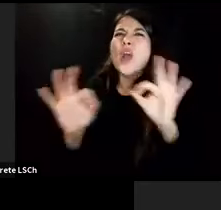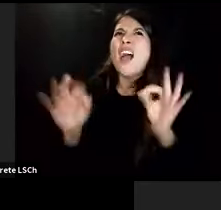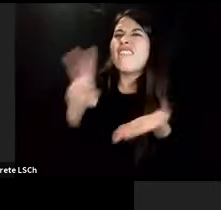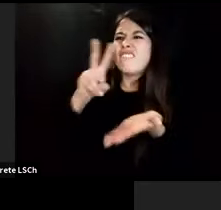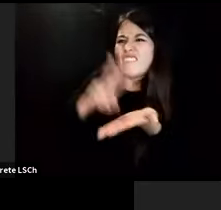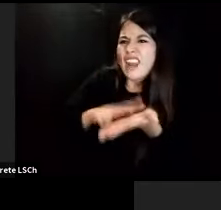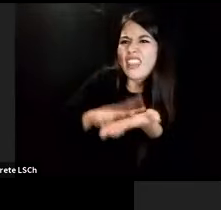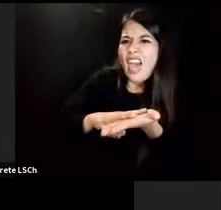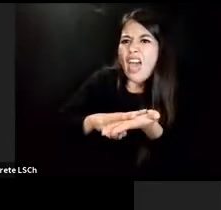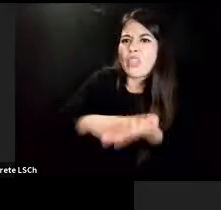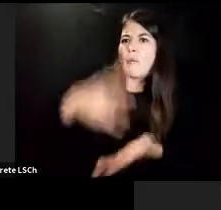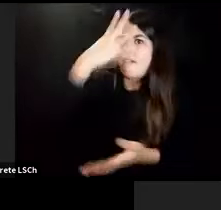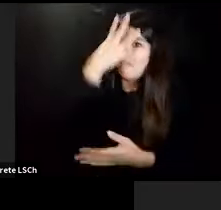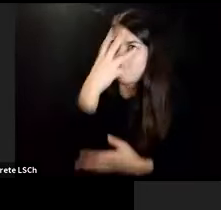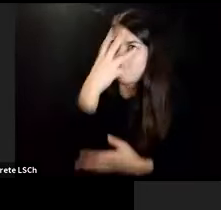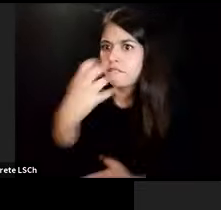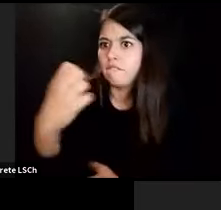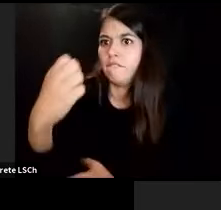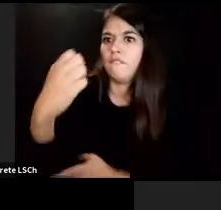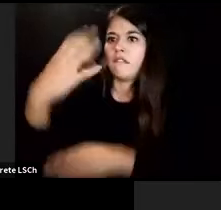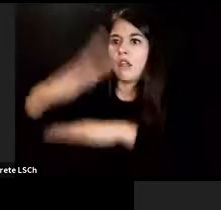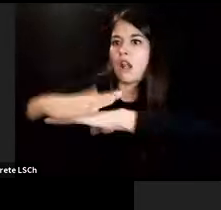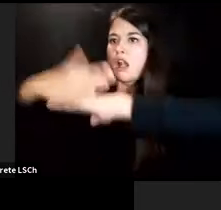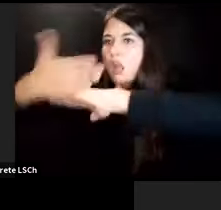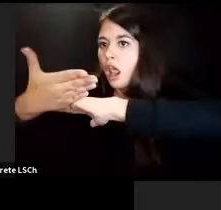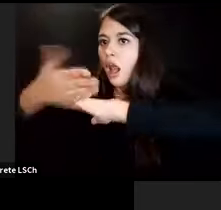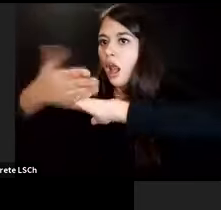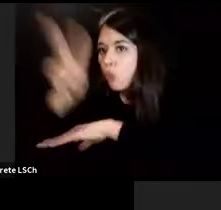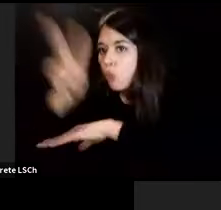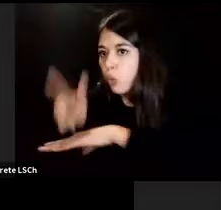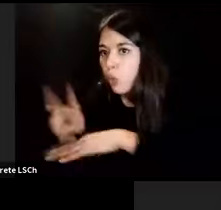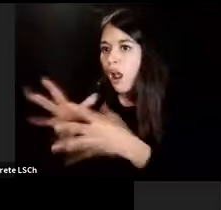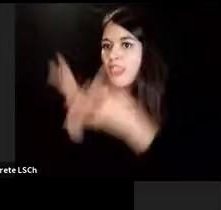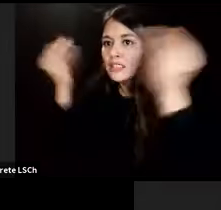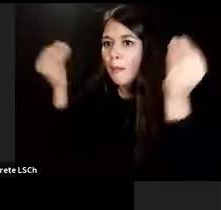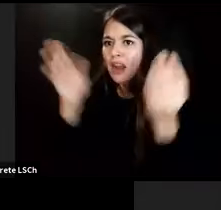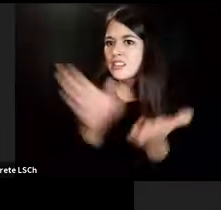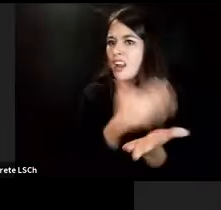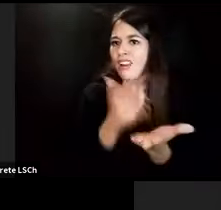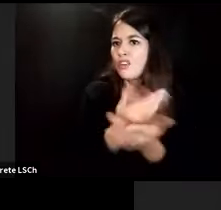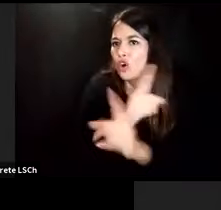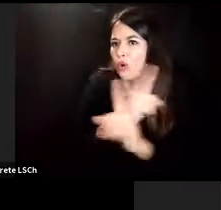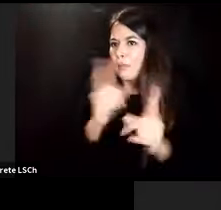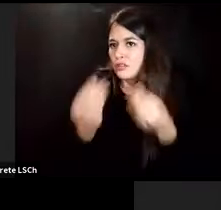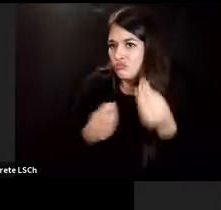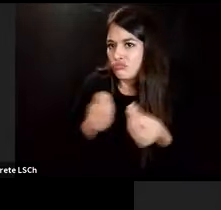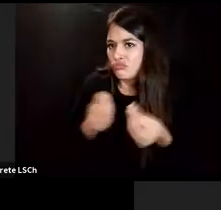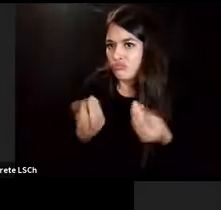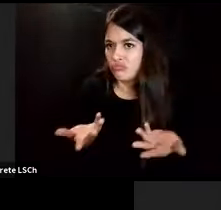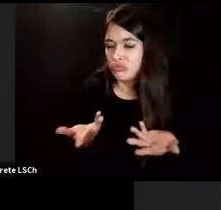gran pelea o desaparición. Sin embargo en medio de todo esto